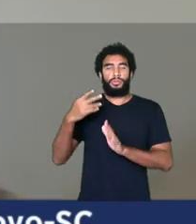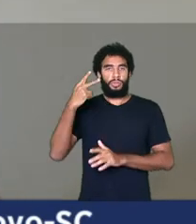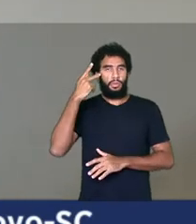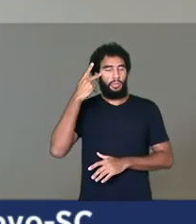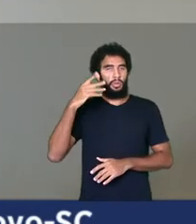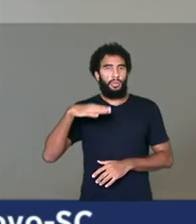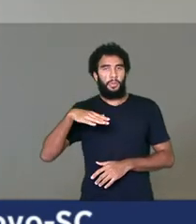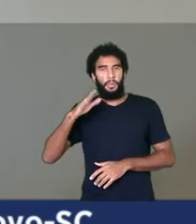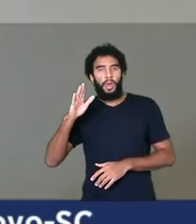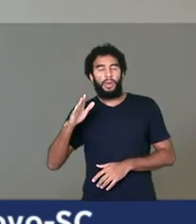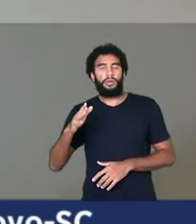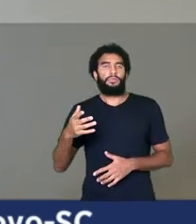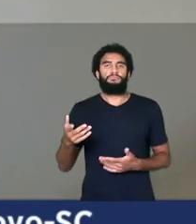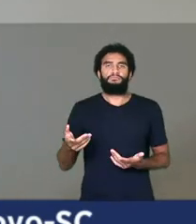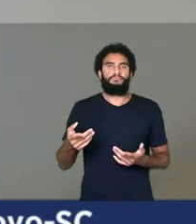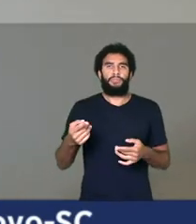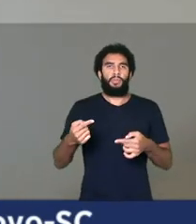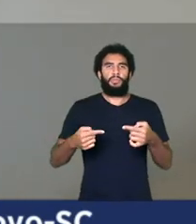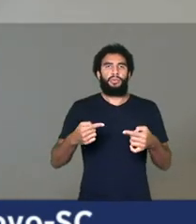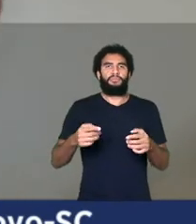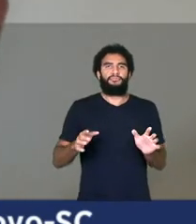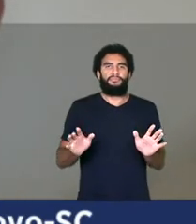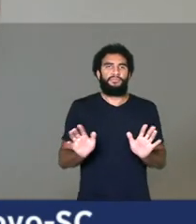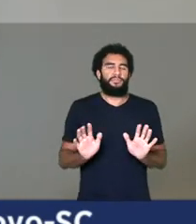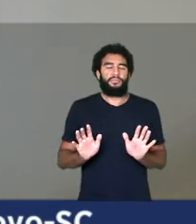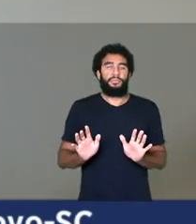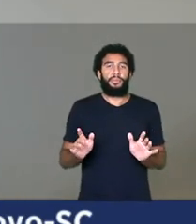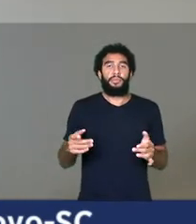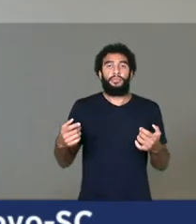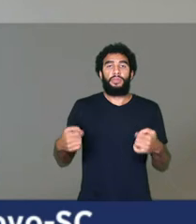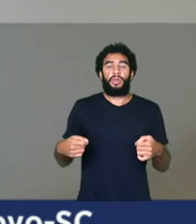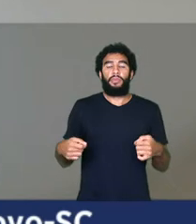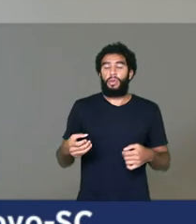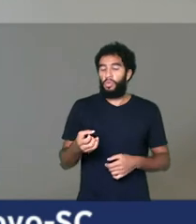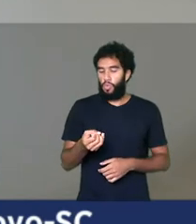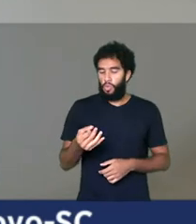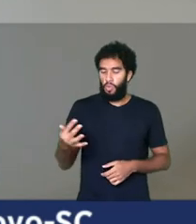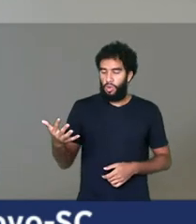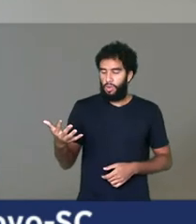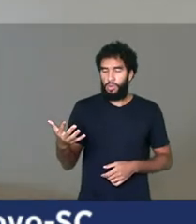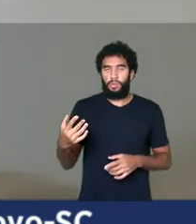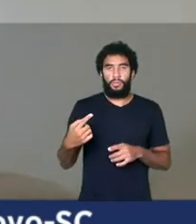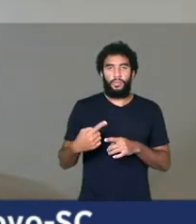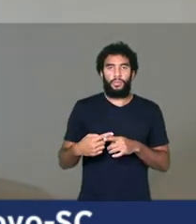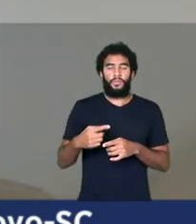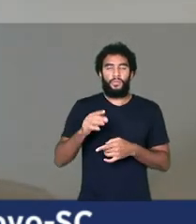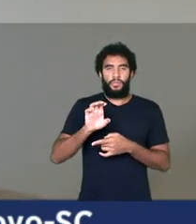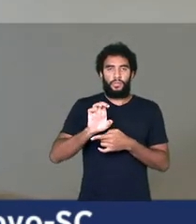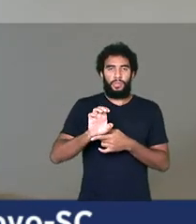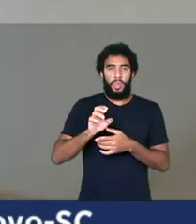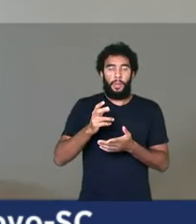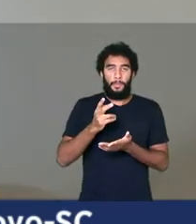SER O OBJETIVO OU O SUCESSO O QUE DEFINE NUNCA DEVERIA SER O POLÍTICO, DEVERIA SER A DEMANDA. PORQUE EVENTUALMENTE, ESTADOS MESMO QUE POPULOSOS,